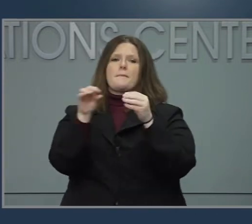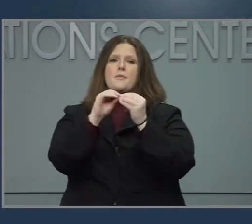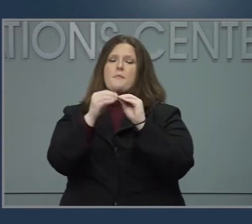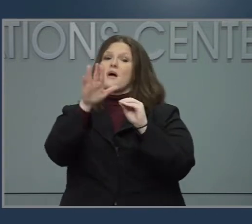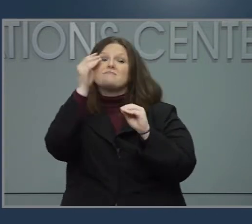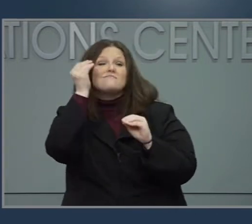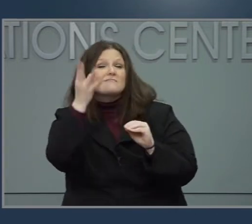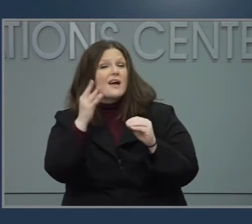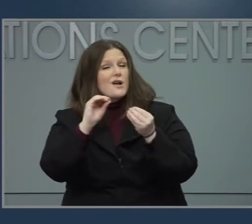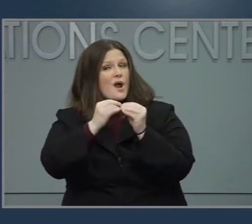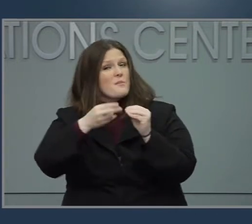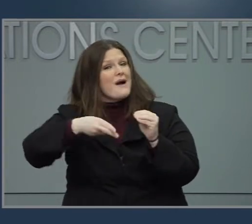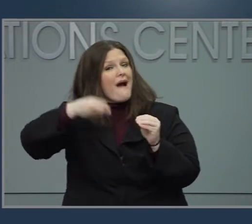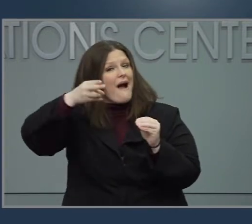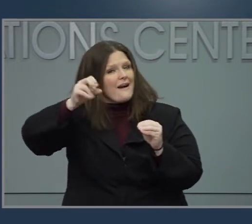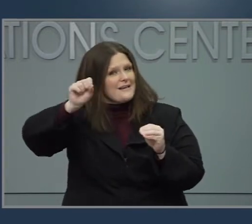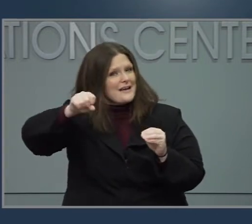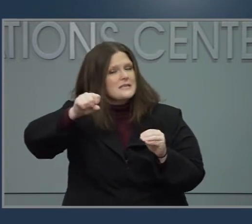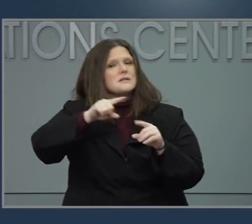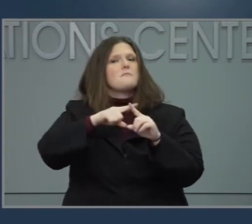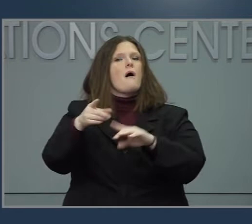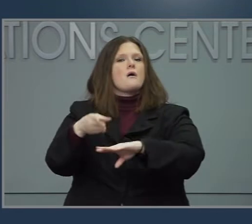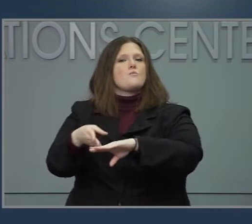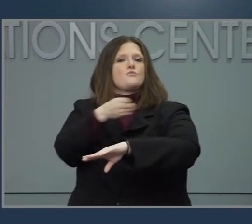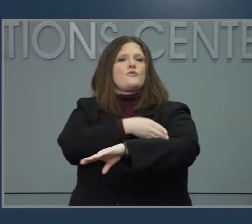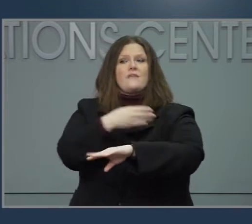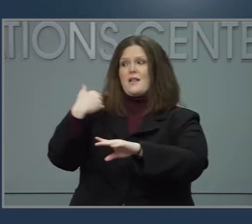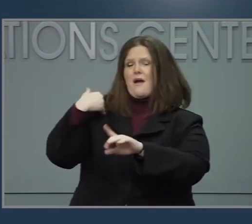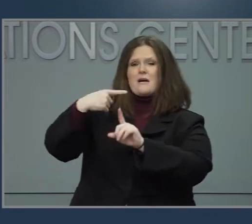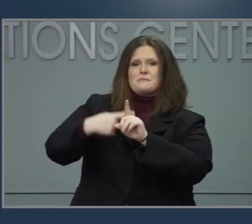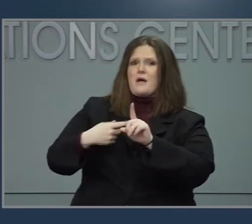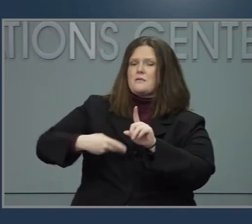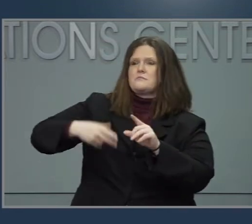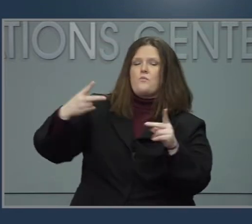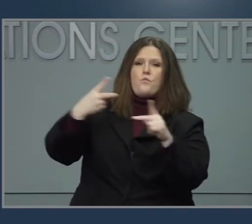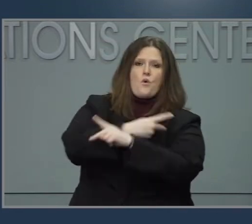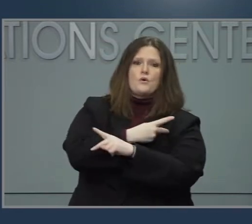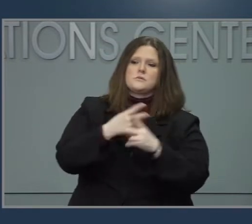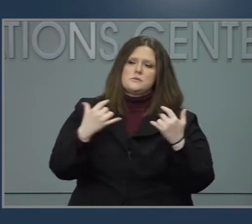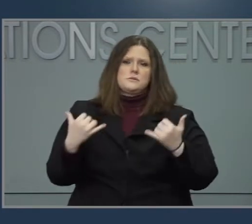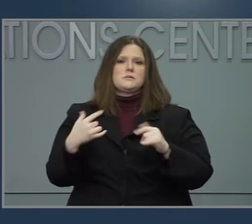Ahora siguen altas, pero se y mítica activamente mejor que justo hace un mes muy bien.